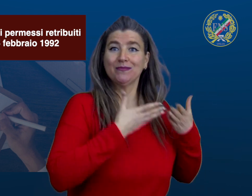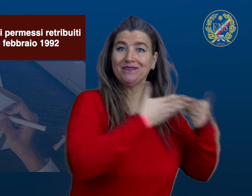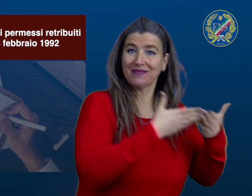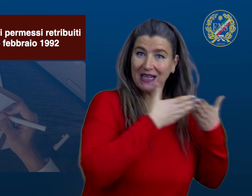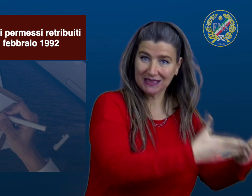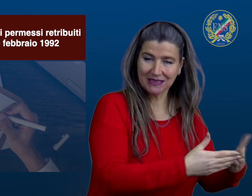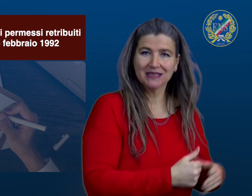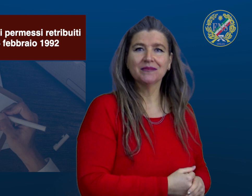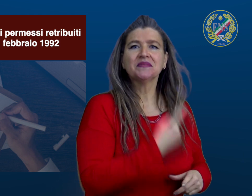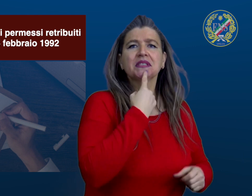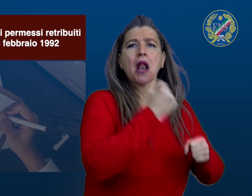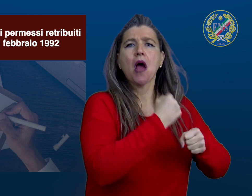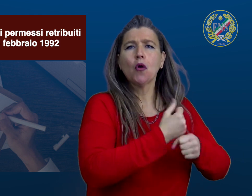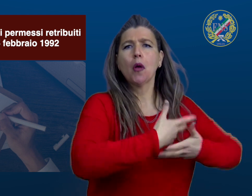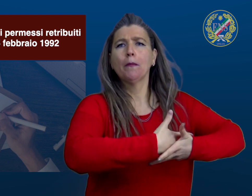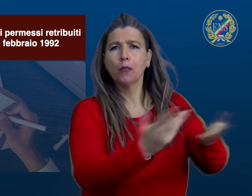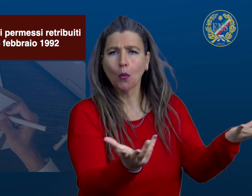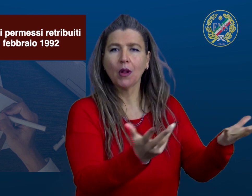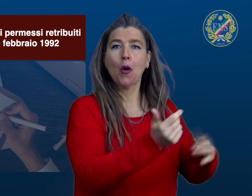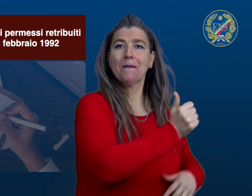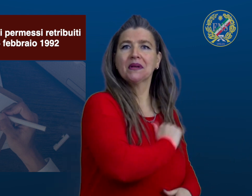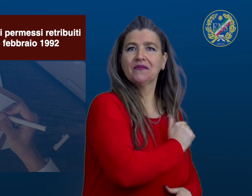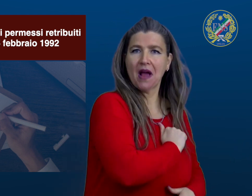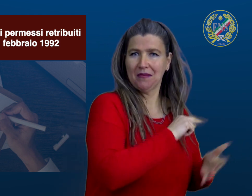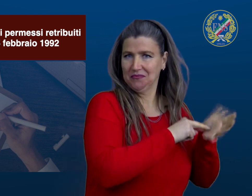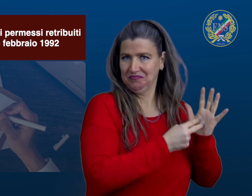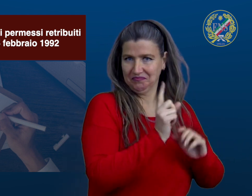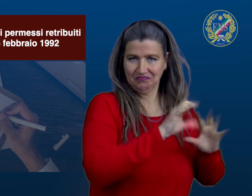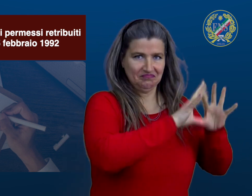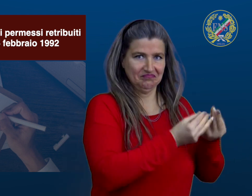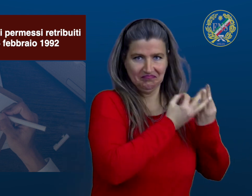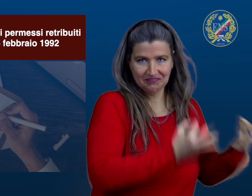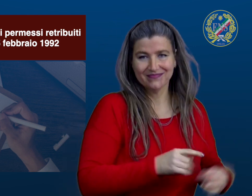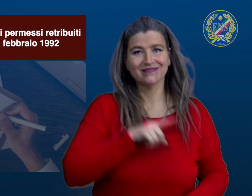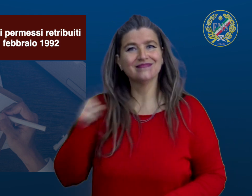e in più i permessi di assistenza per chi lavora in pubblico e in privato.